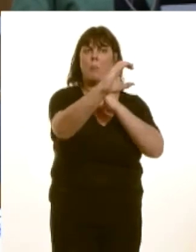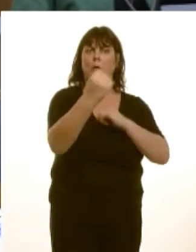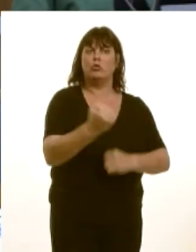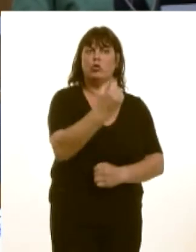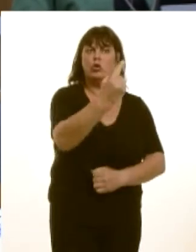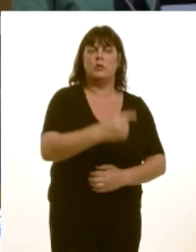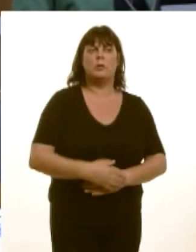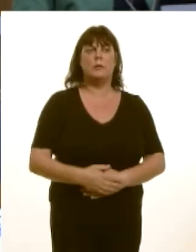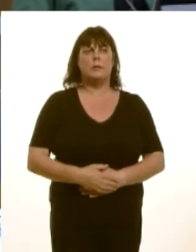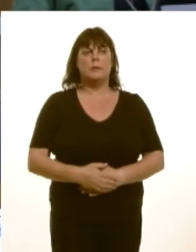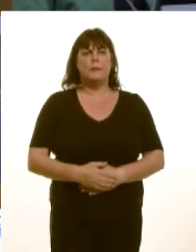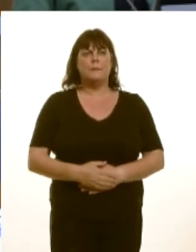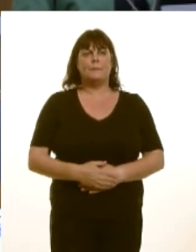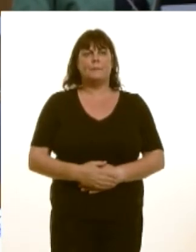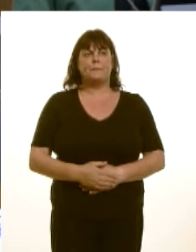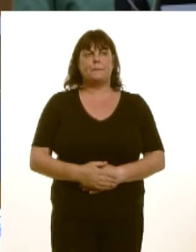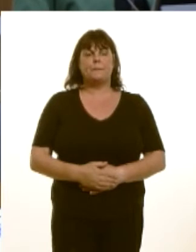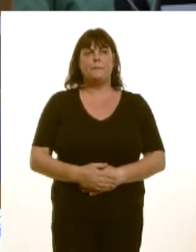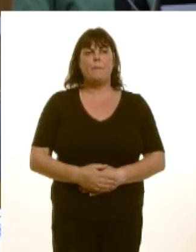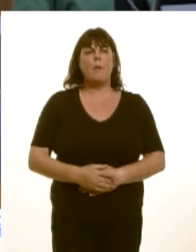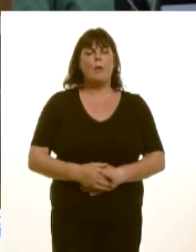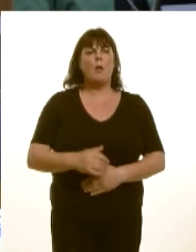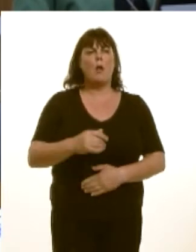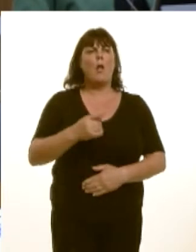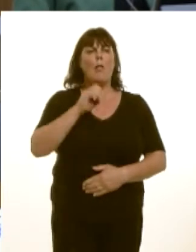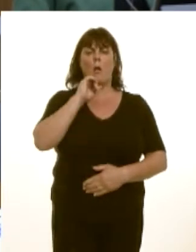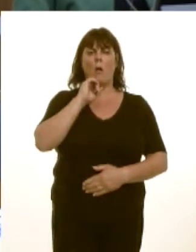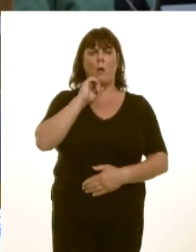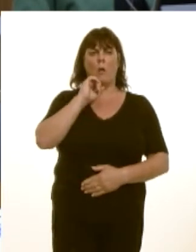gael, neu a fydd yn rhaid iddynt sefyll i’r ‘fibres’ ddod i’w hardaloedd nhw.